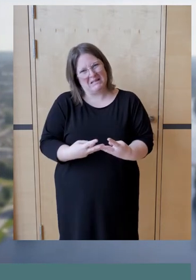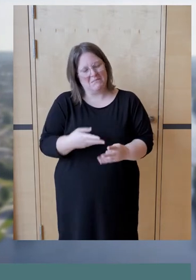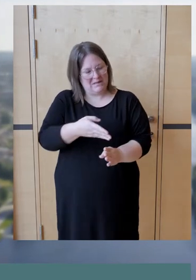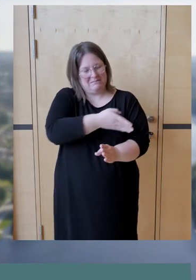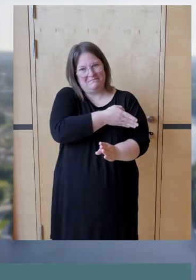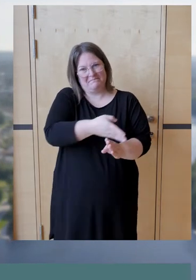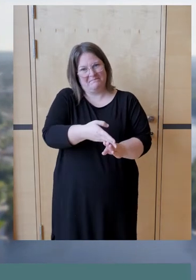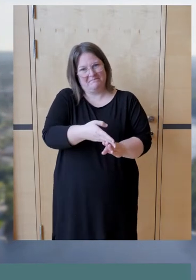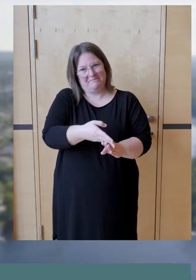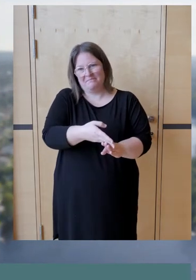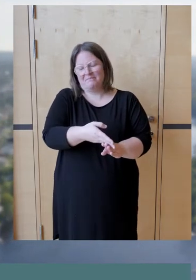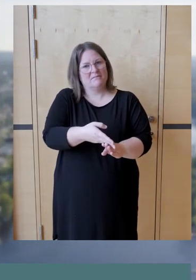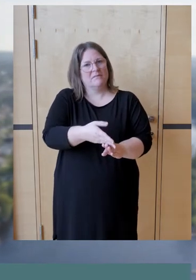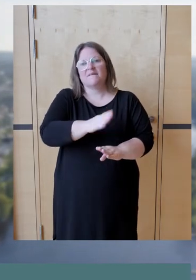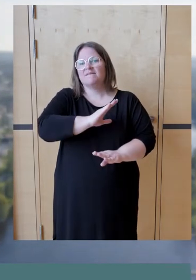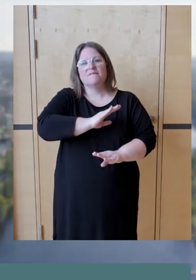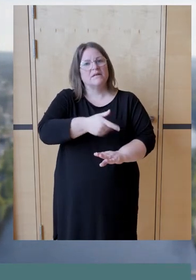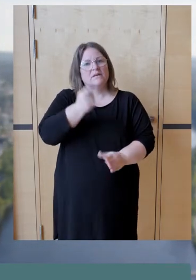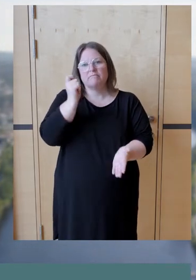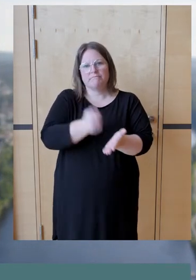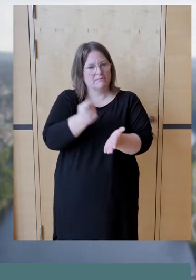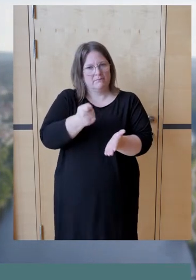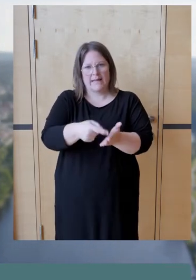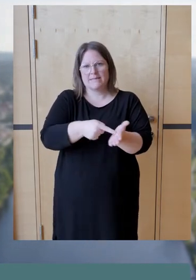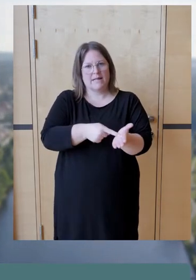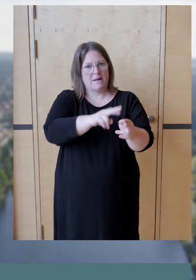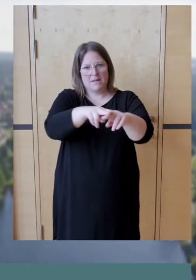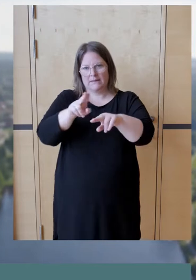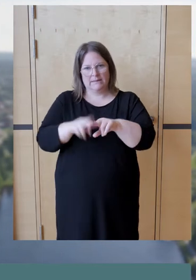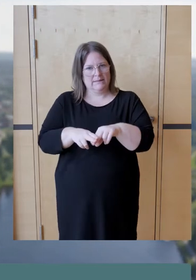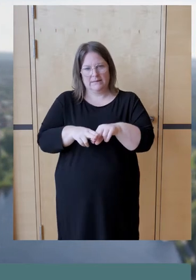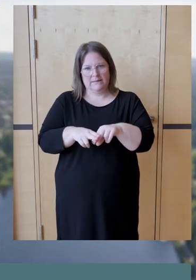Icke verkställda beslut på särskilda platser som kanske visas i lägenhet eller boende pris